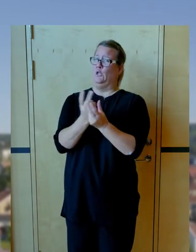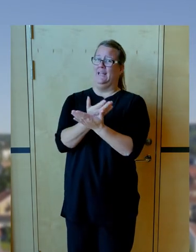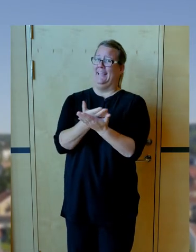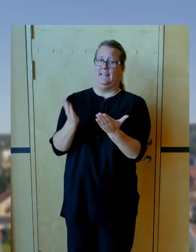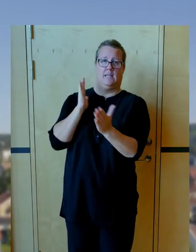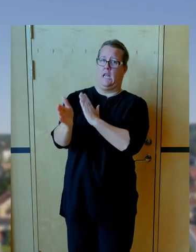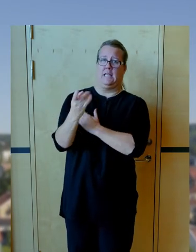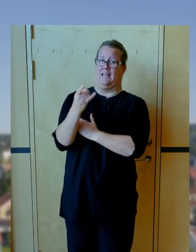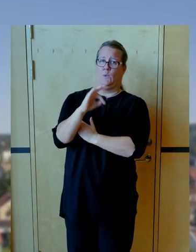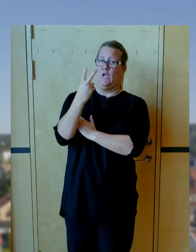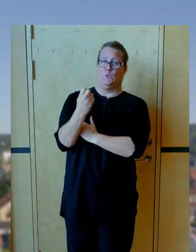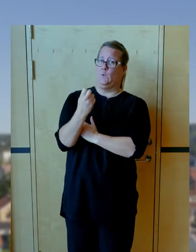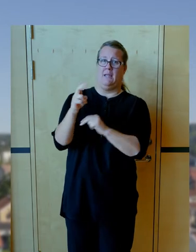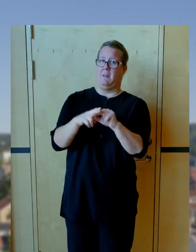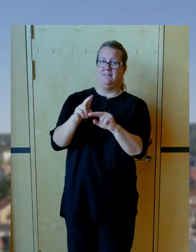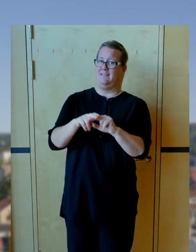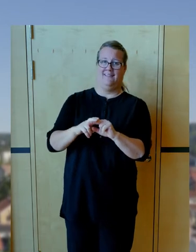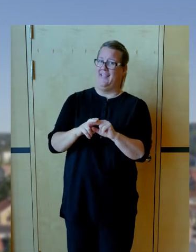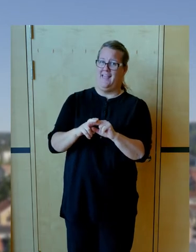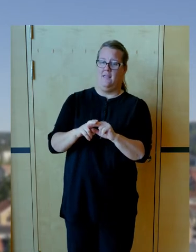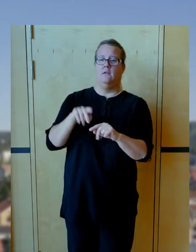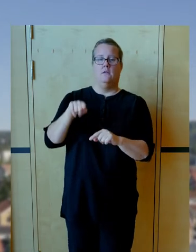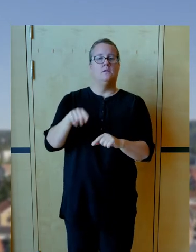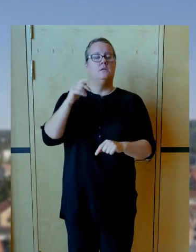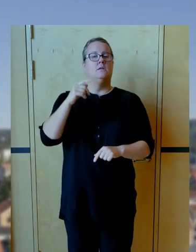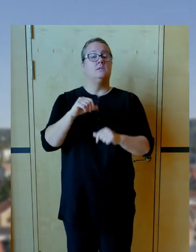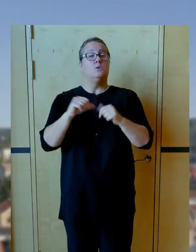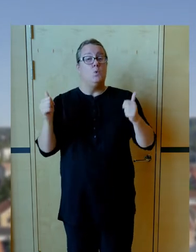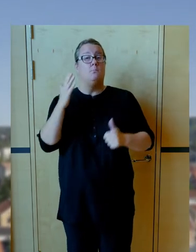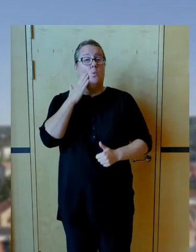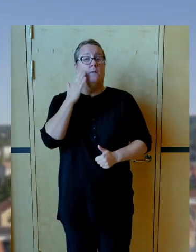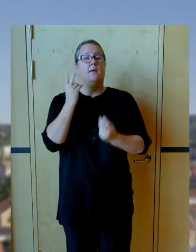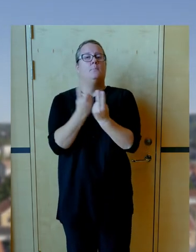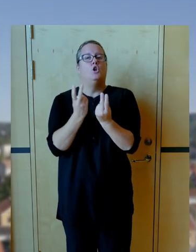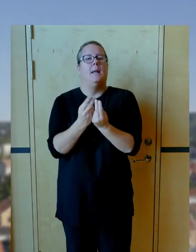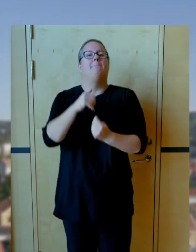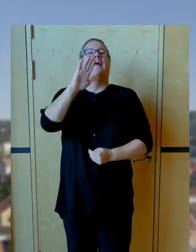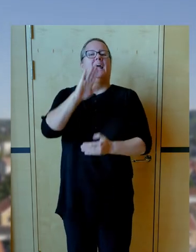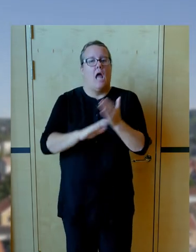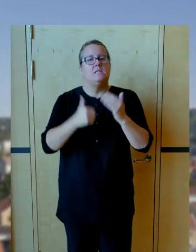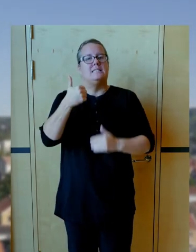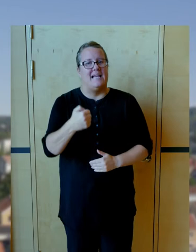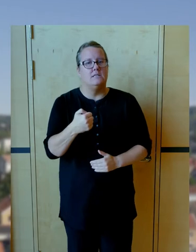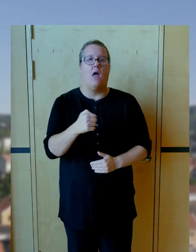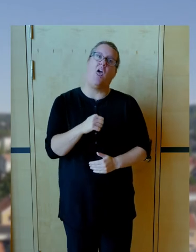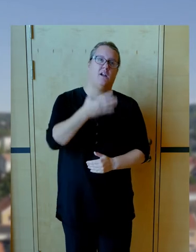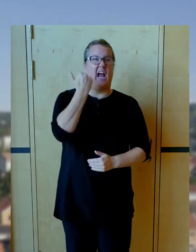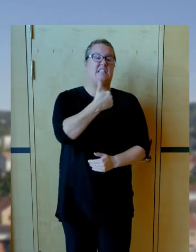Det betyder platser med mer än 60 Särskilt boendeplatser kan vara 60 det kan vara åt det kan vara med Jaså